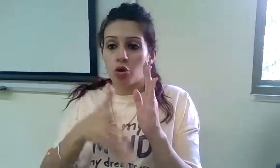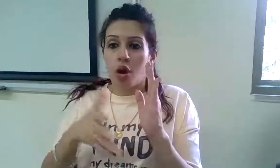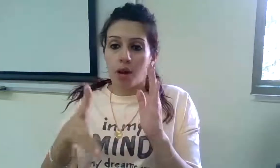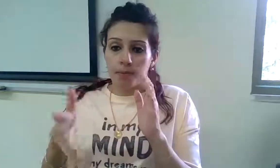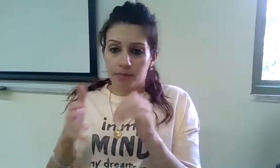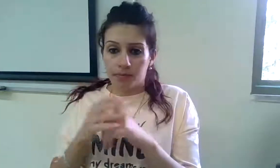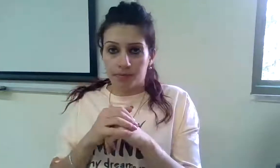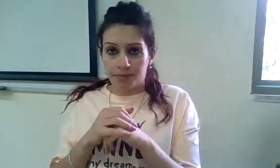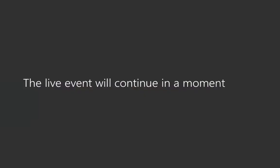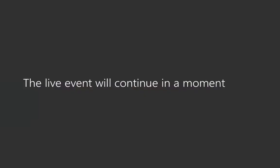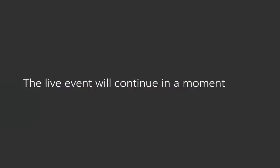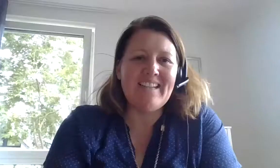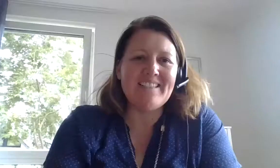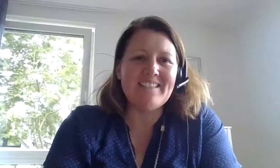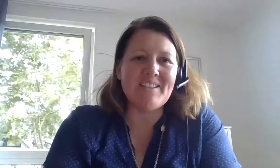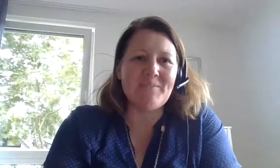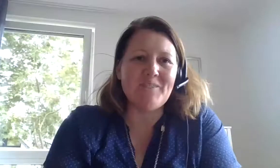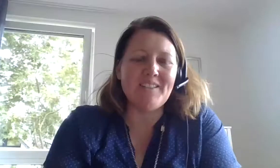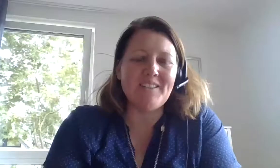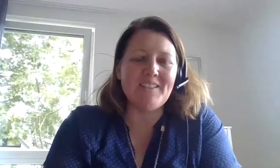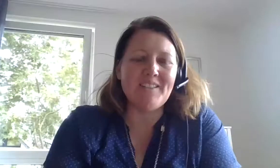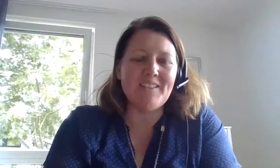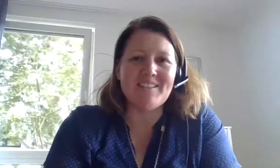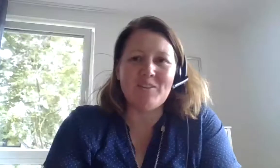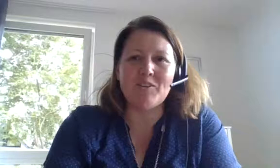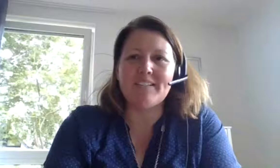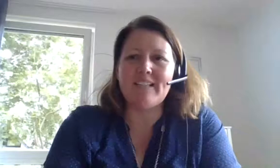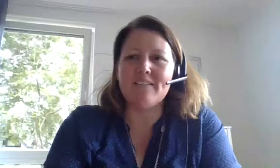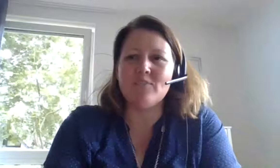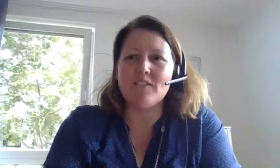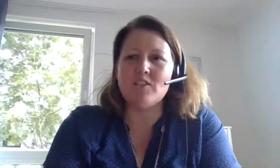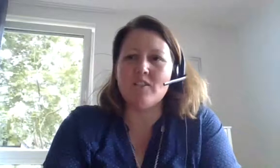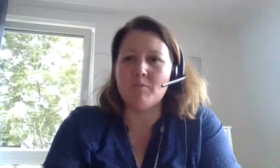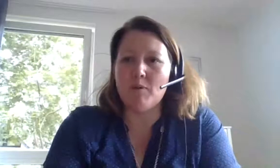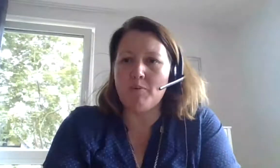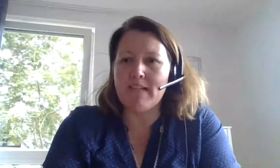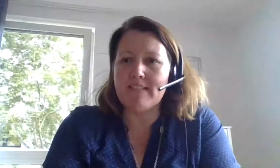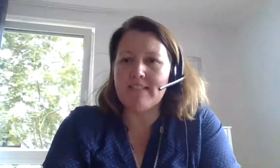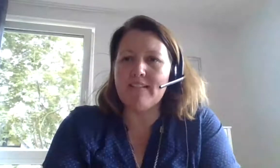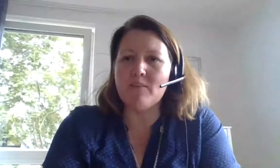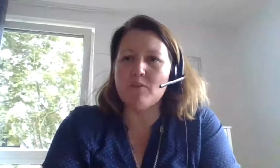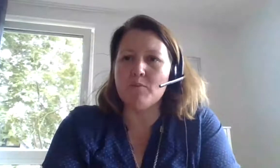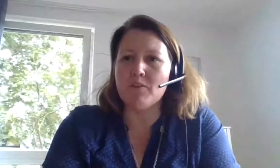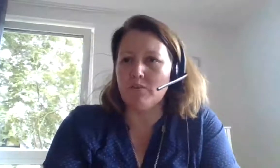وكان هنالك بالطبع محتوى إضافي أيضا. أنا أرى بان هنالك